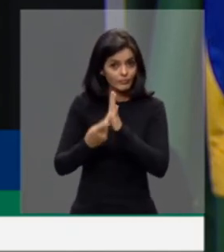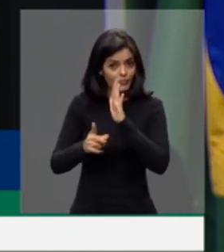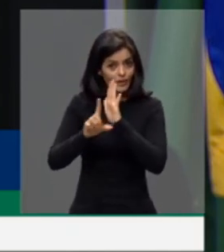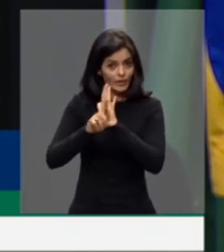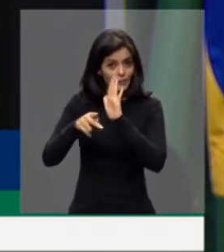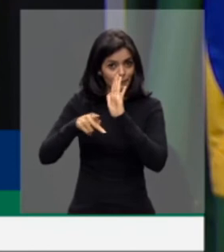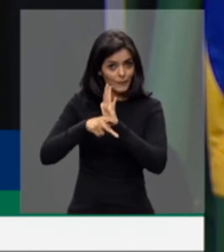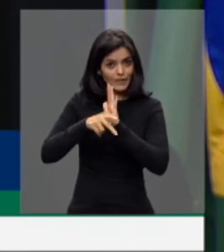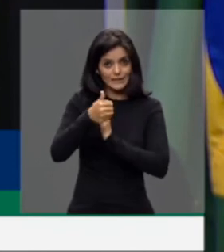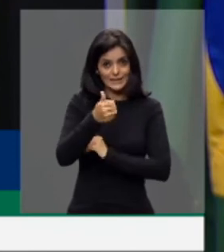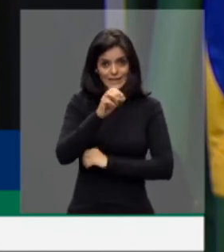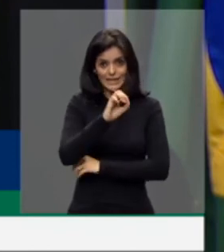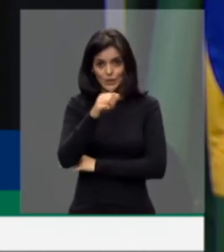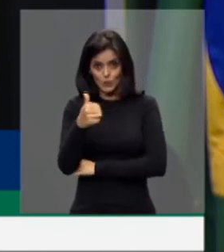PROJETO DE ONTEM, A